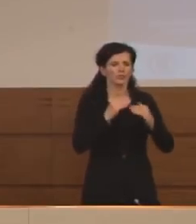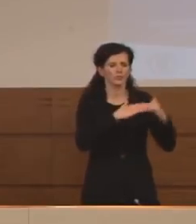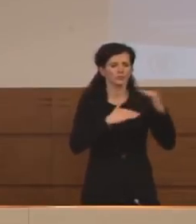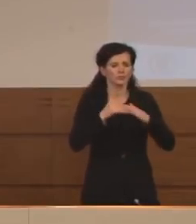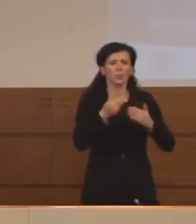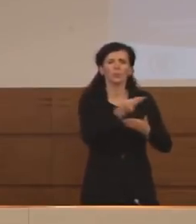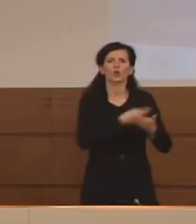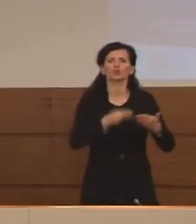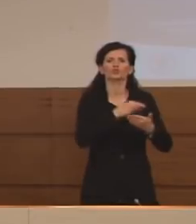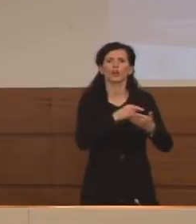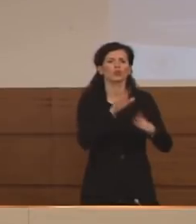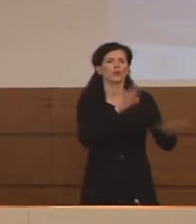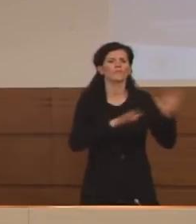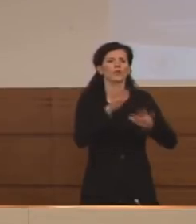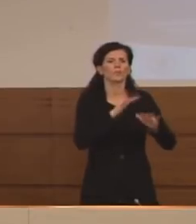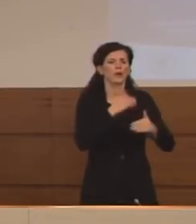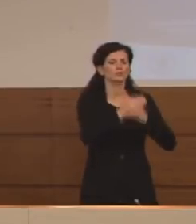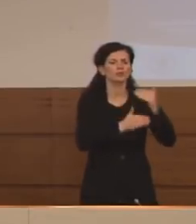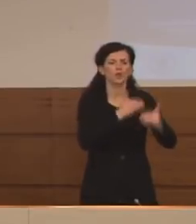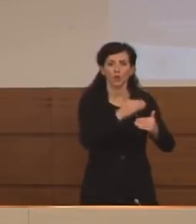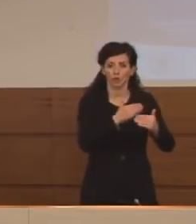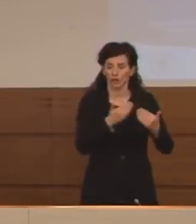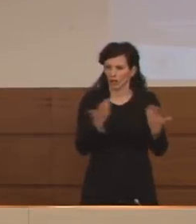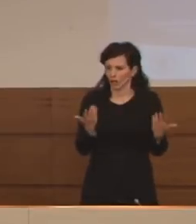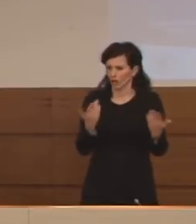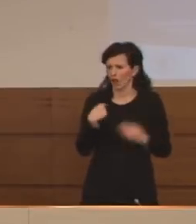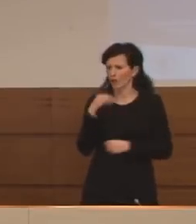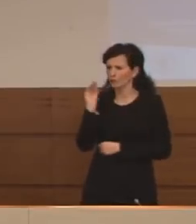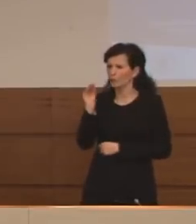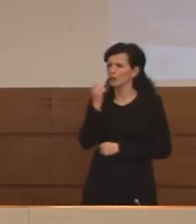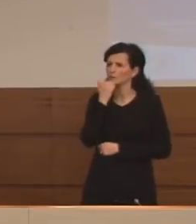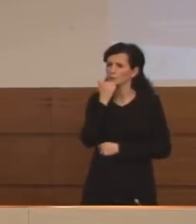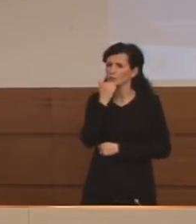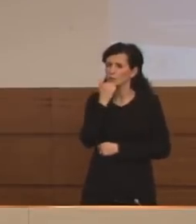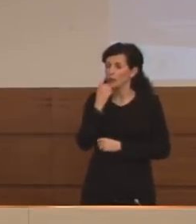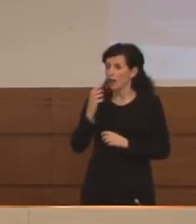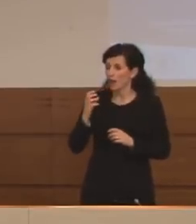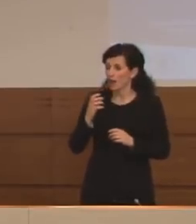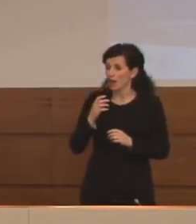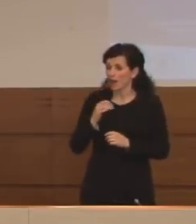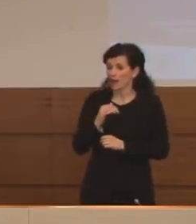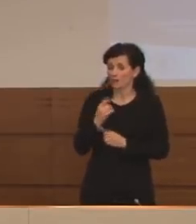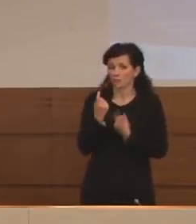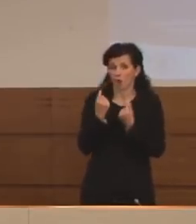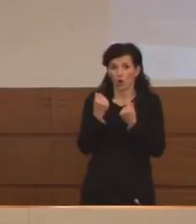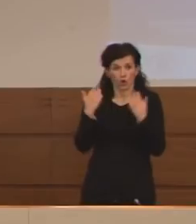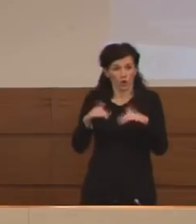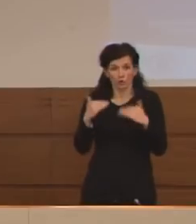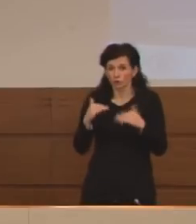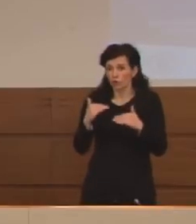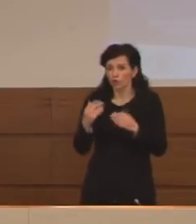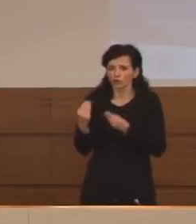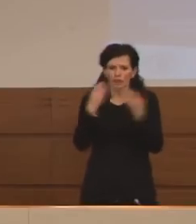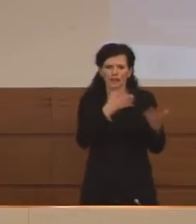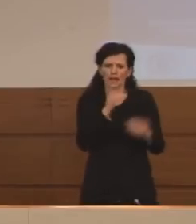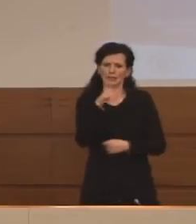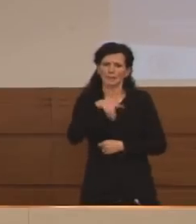Torno alla domanda. E' tanto complicato, è tanto costoso applicare i tamponi a tutta questa popolazione debole? Sono 300.000 persone.